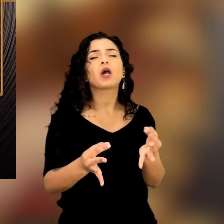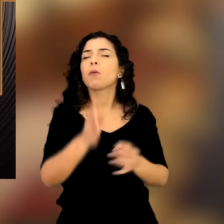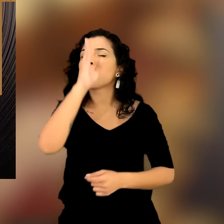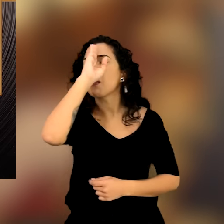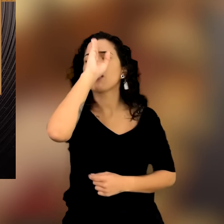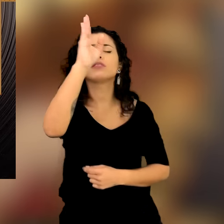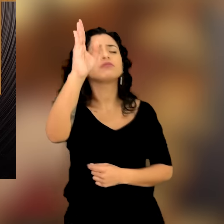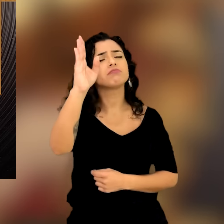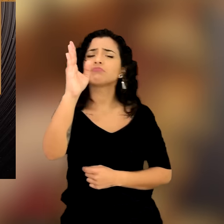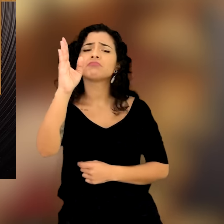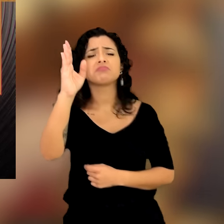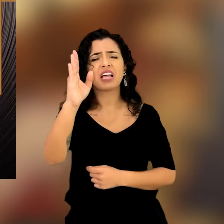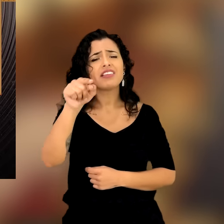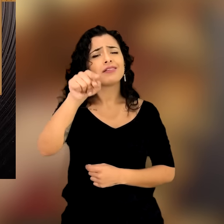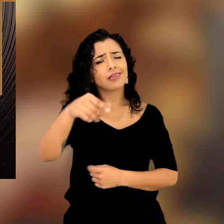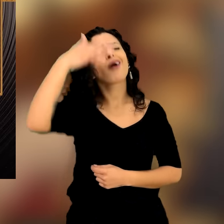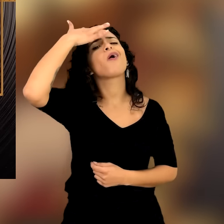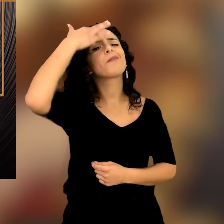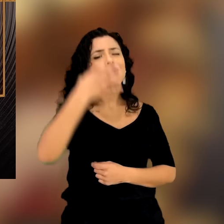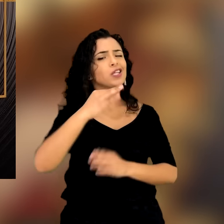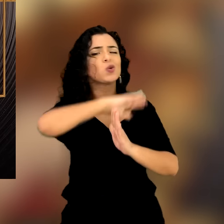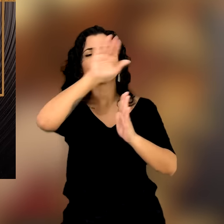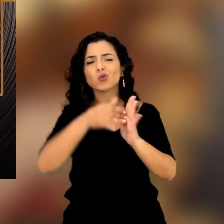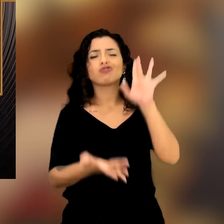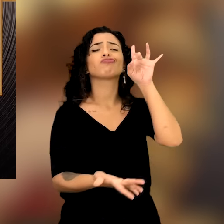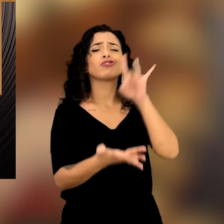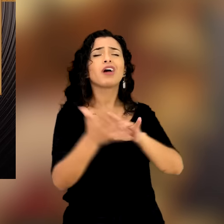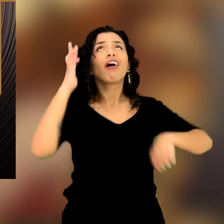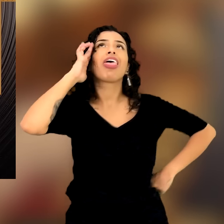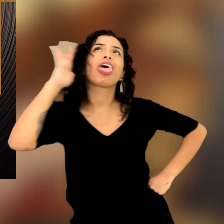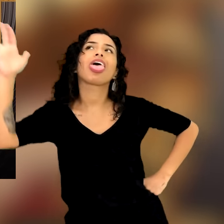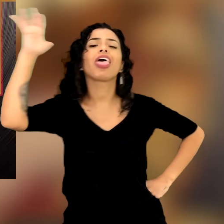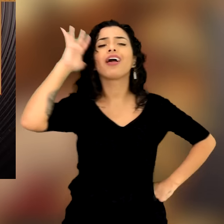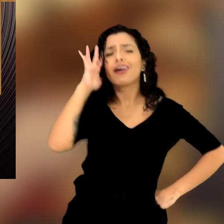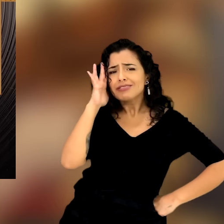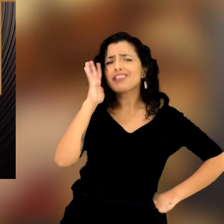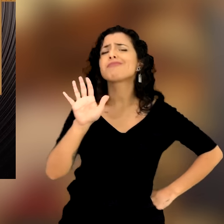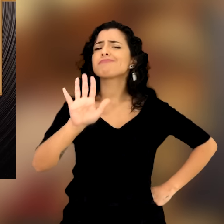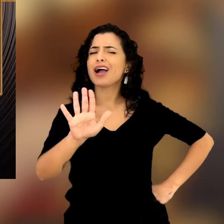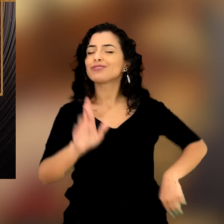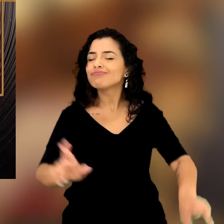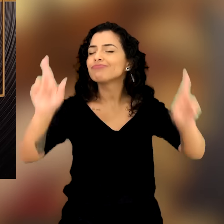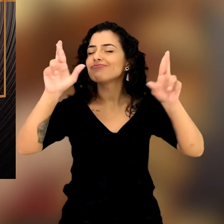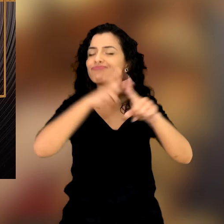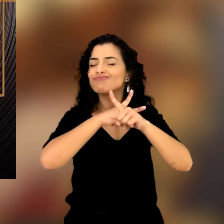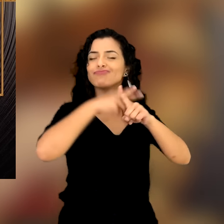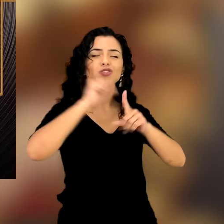E por si só entenderá toda a verdade Que você sonhe o impossível mas que realmente Conquiste o necessário e quebre essa grade, essa grade